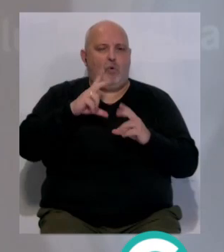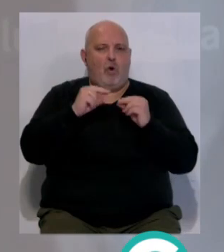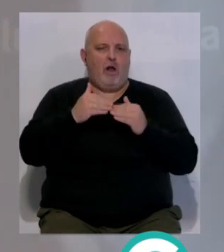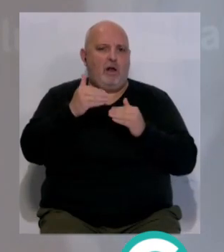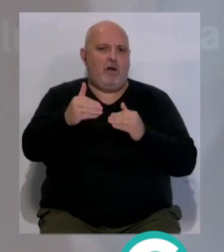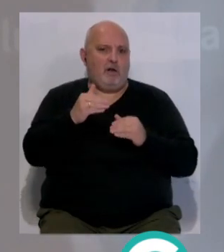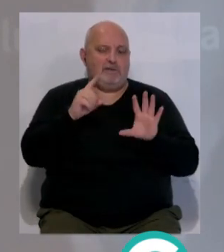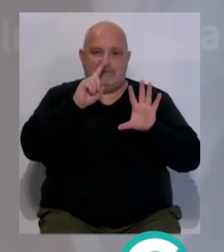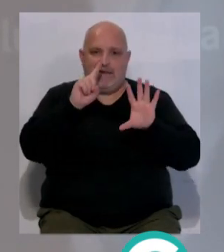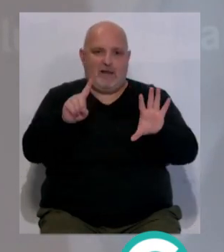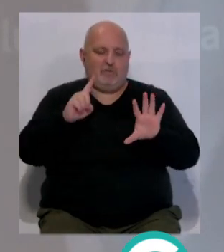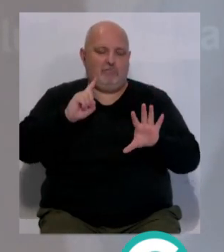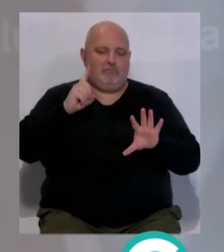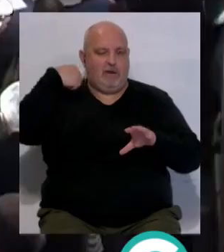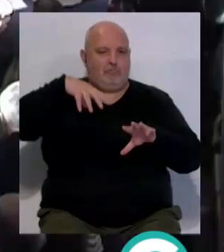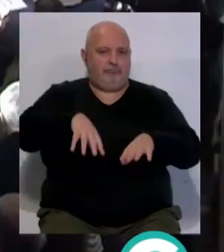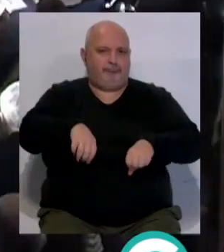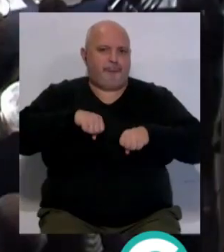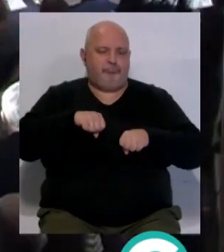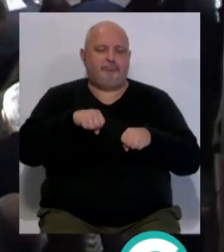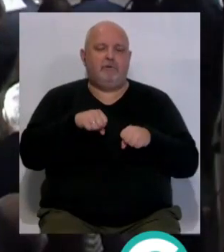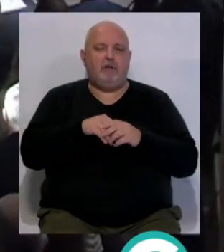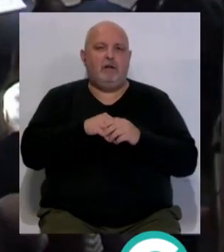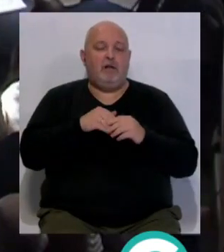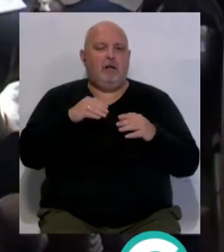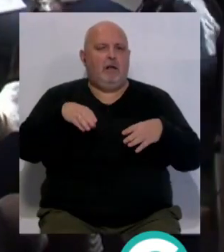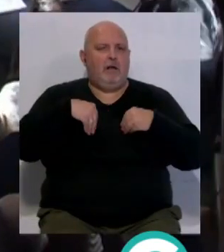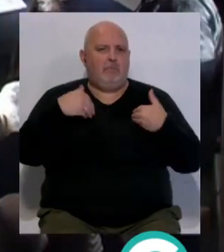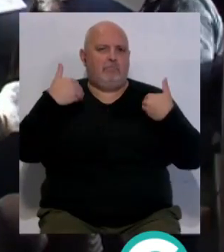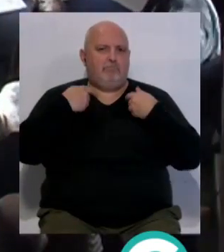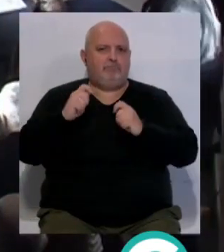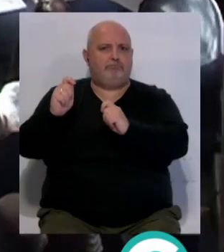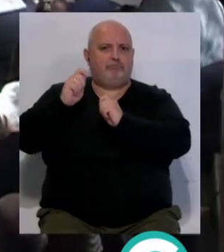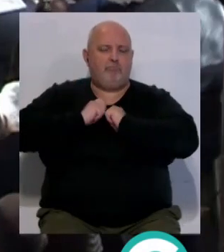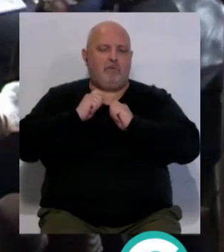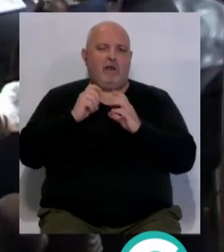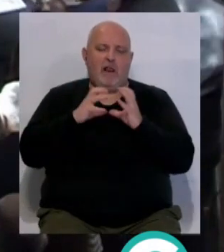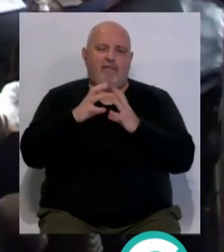próximos 6 años mantel ha asegurado que ASUME esta nueva responsabilidad con grandes desafíos en el